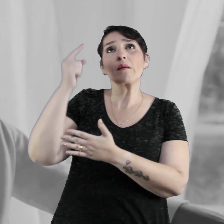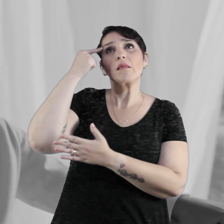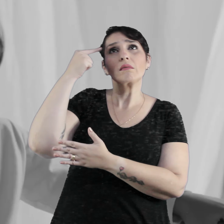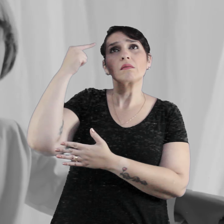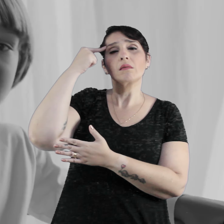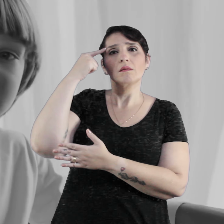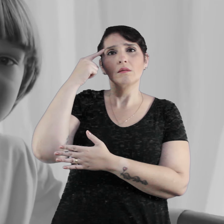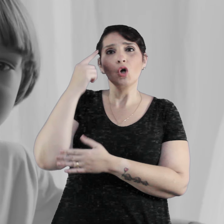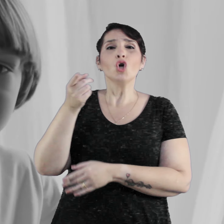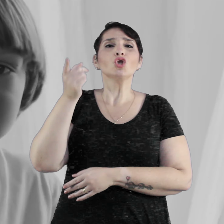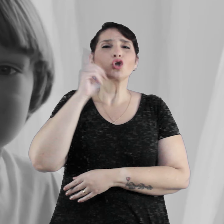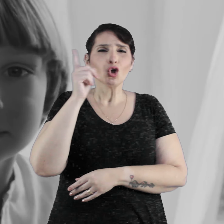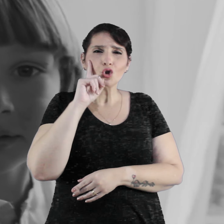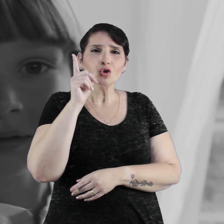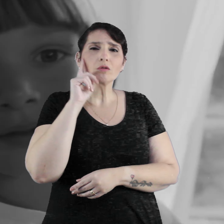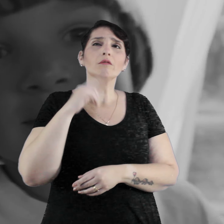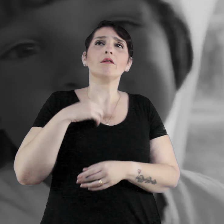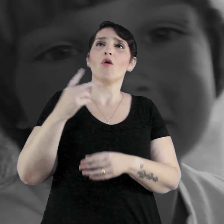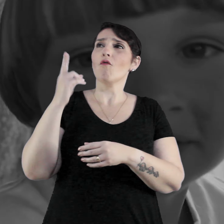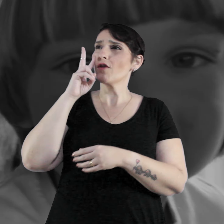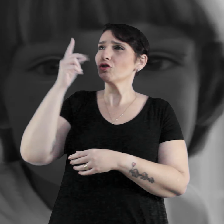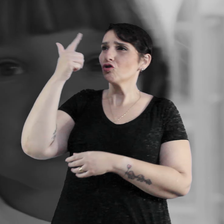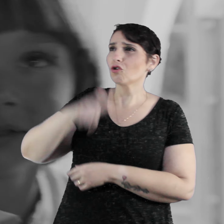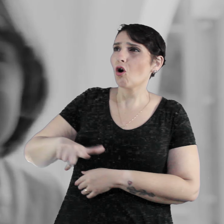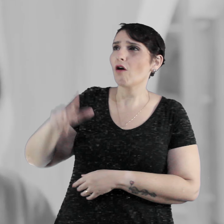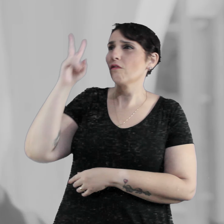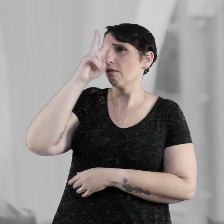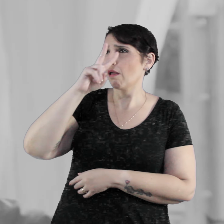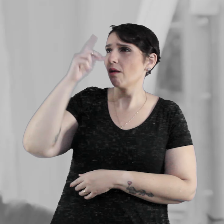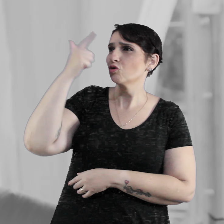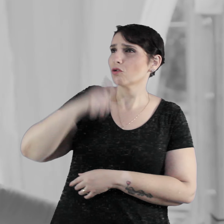Toda noite voltamos, assistimos a esses filmes e sofremos.